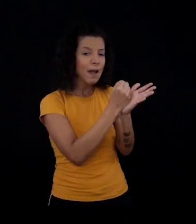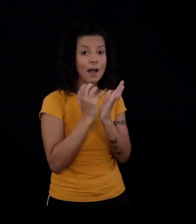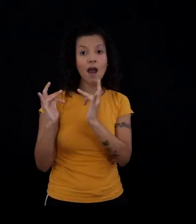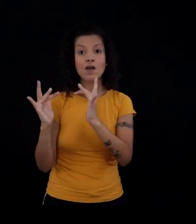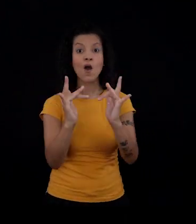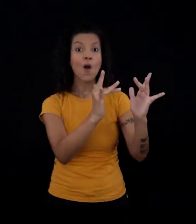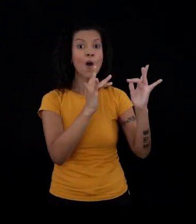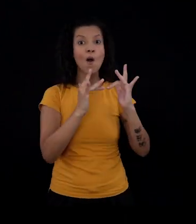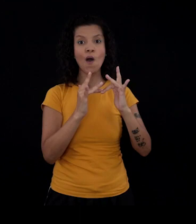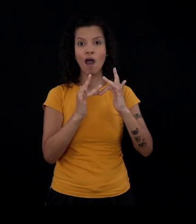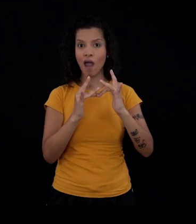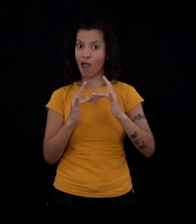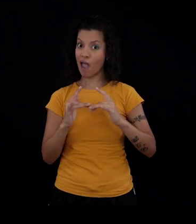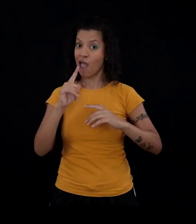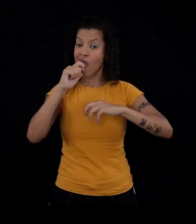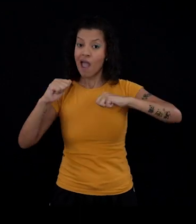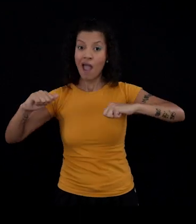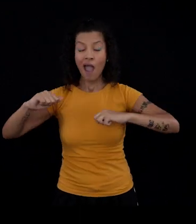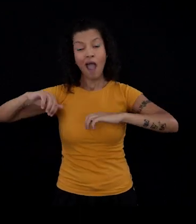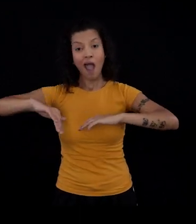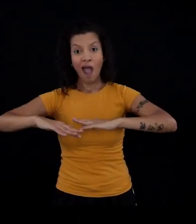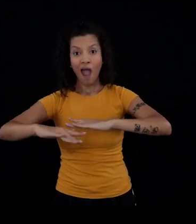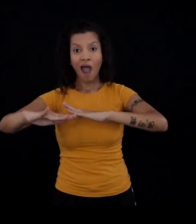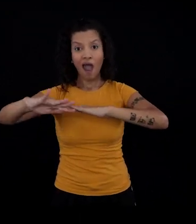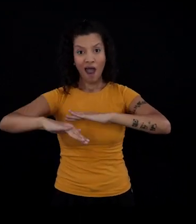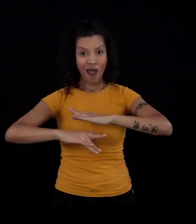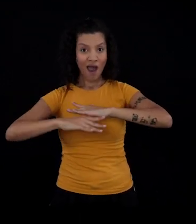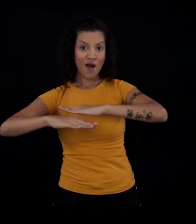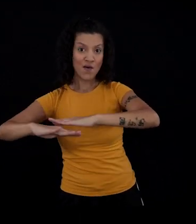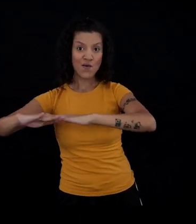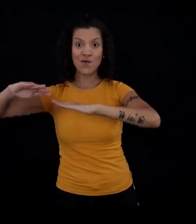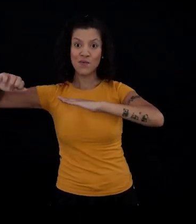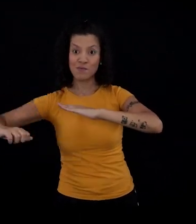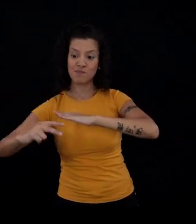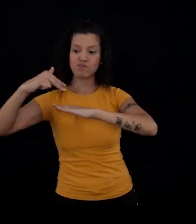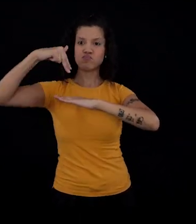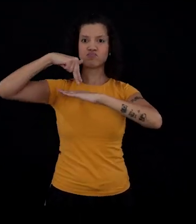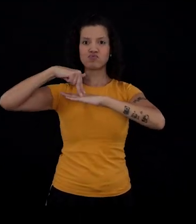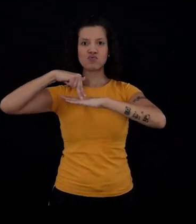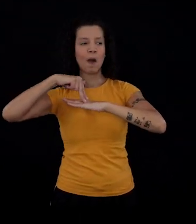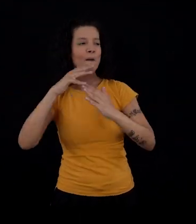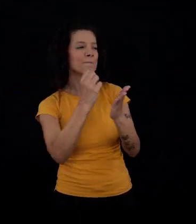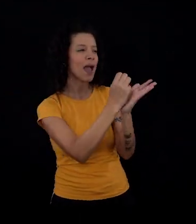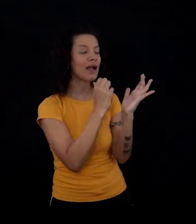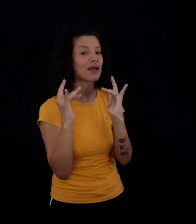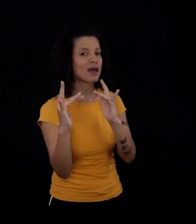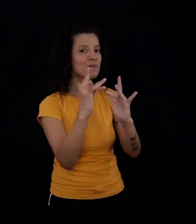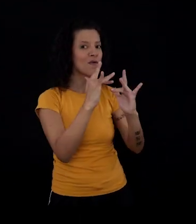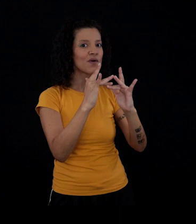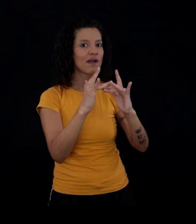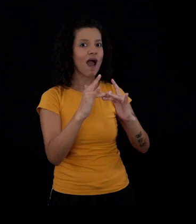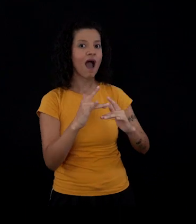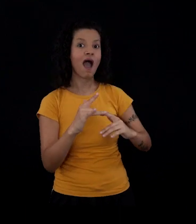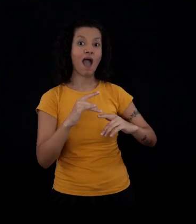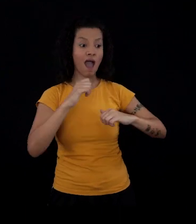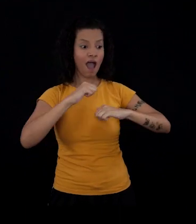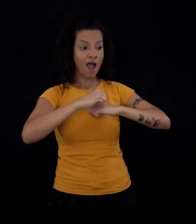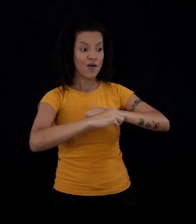Que saltava para namorar Das águas do Maiauatá Saltava para dançar